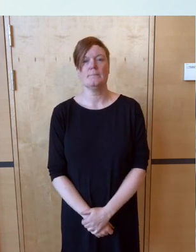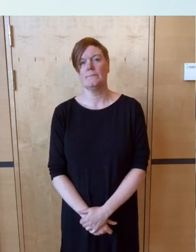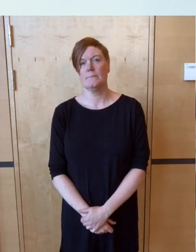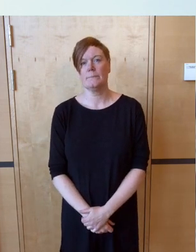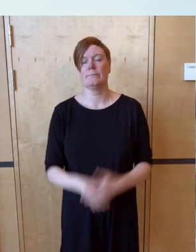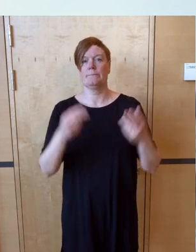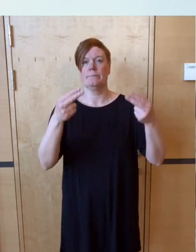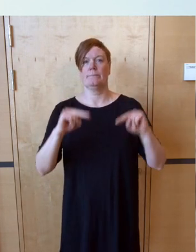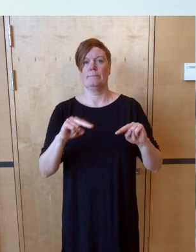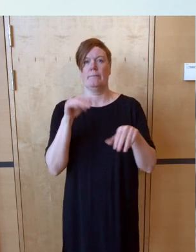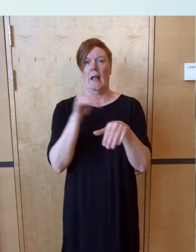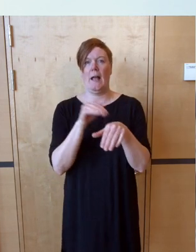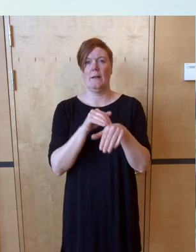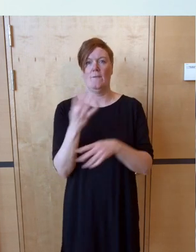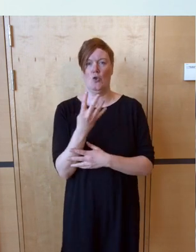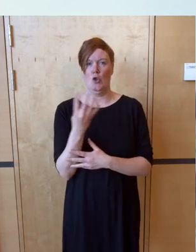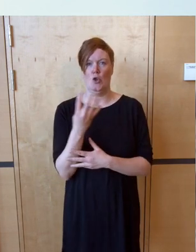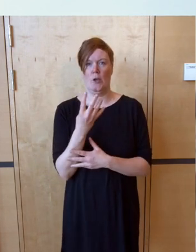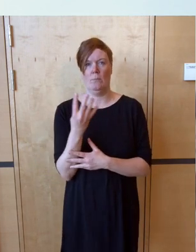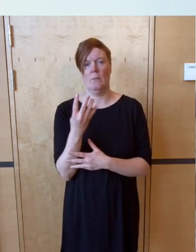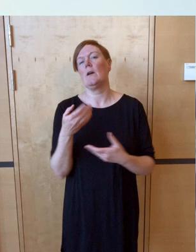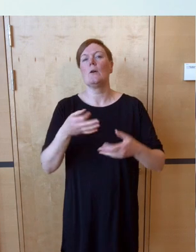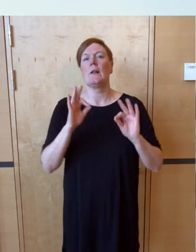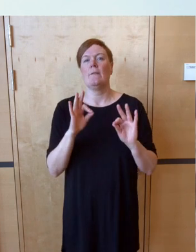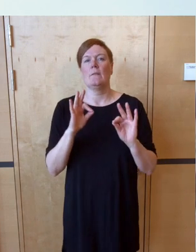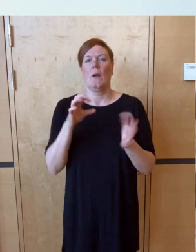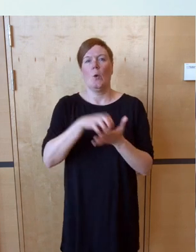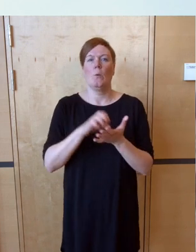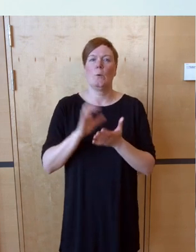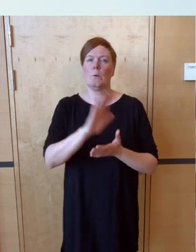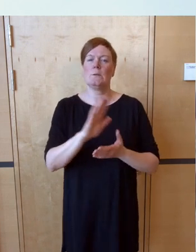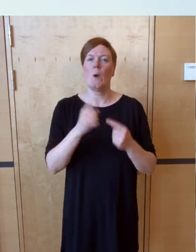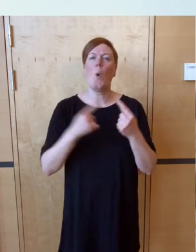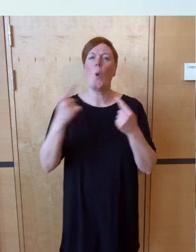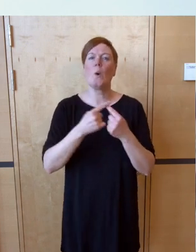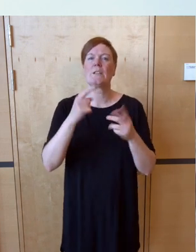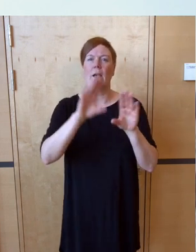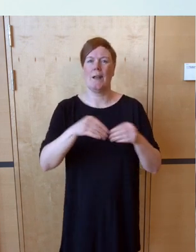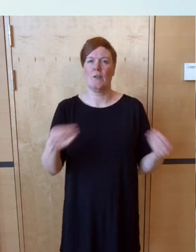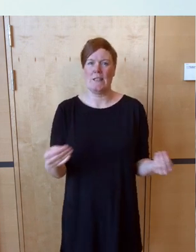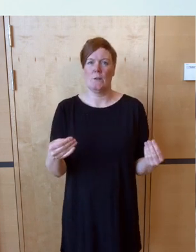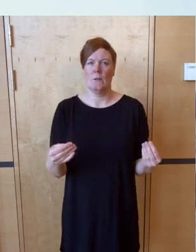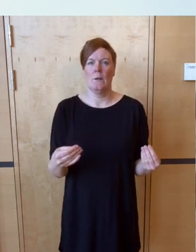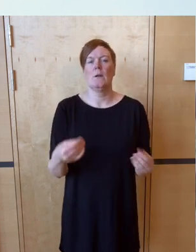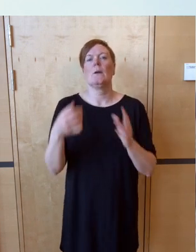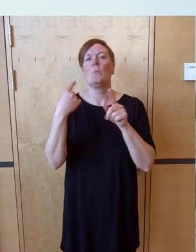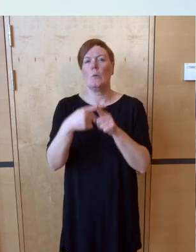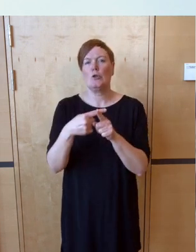Då är vi inne på en Fyra Skellefteå kommuns årsredovisning 2020 inklusive nämnas resultat överföring 2020